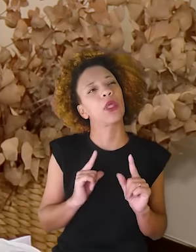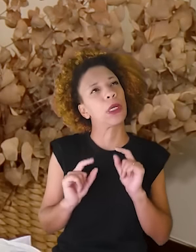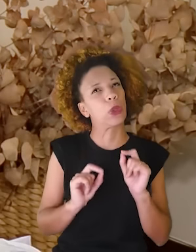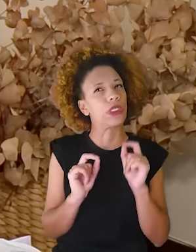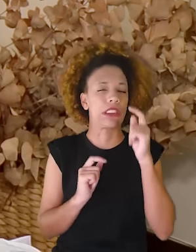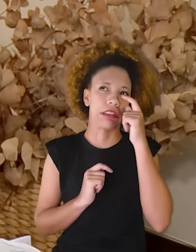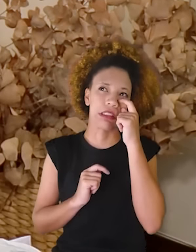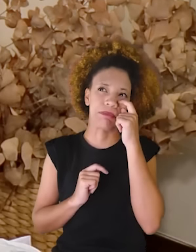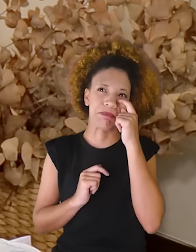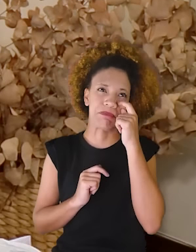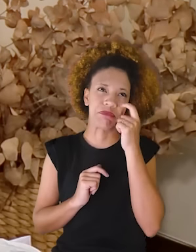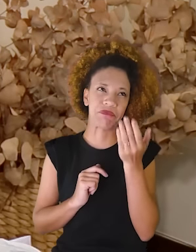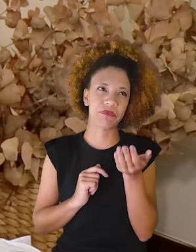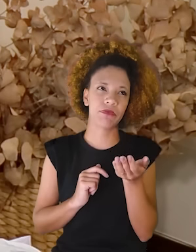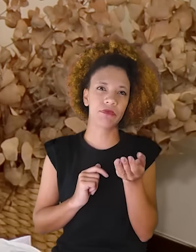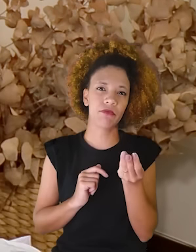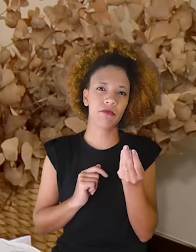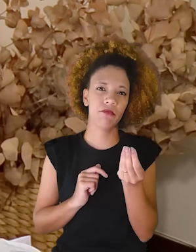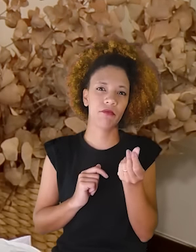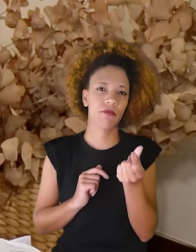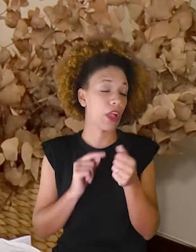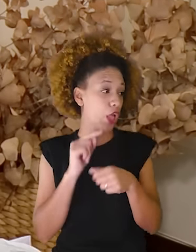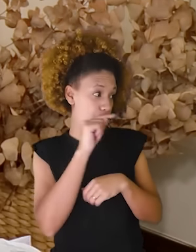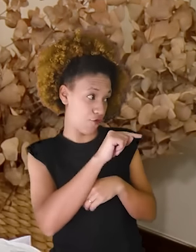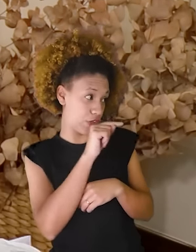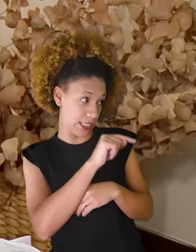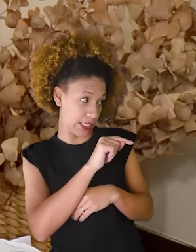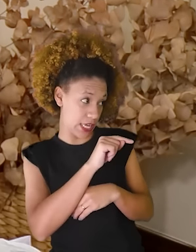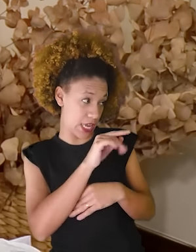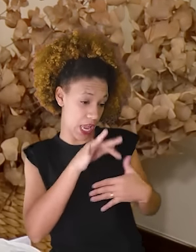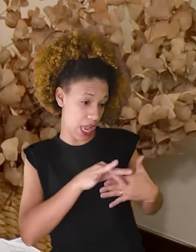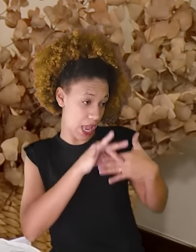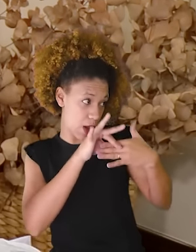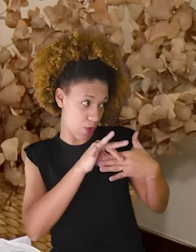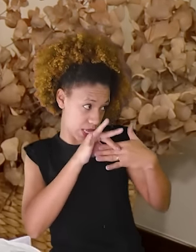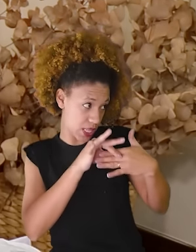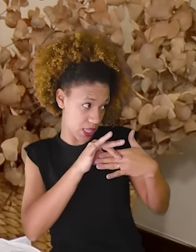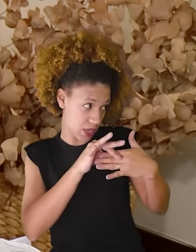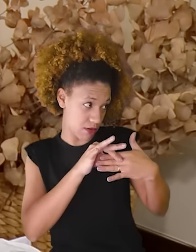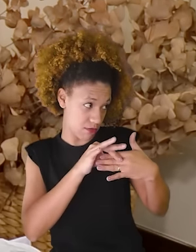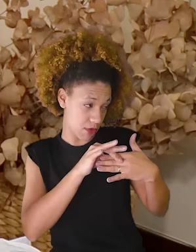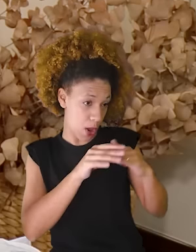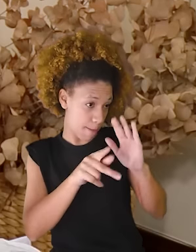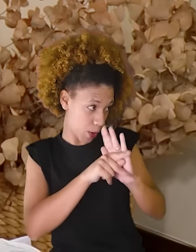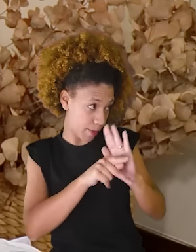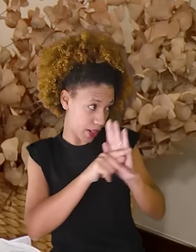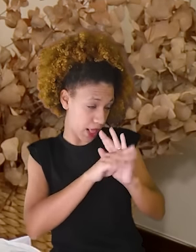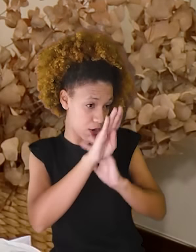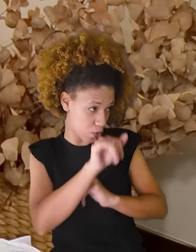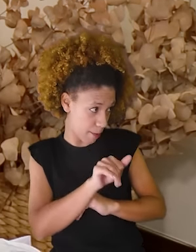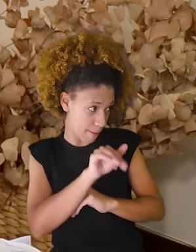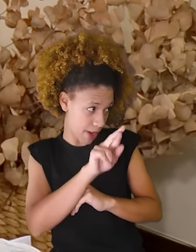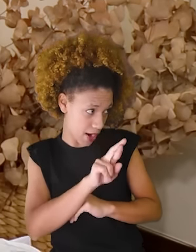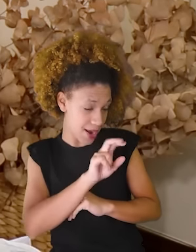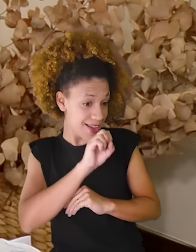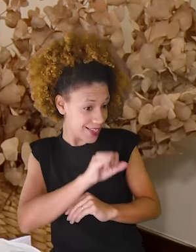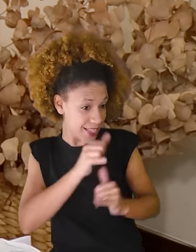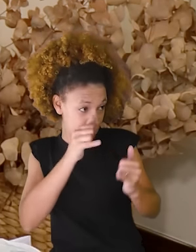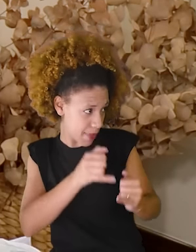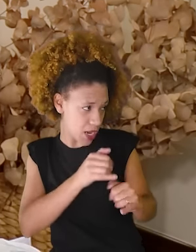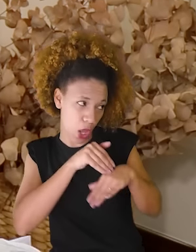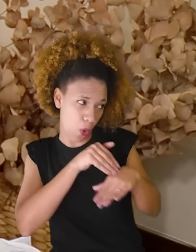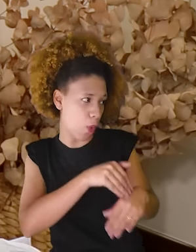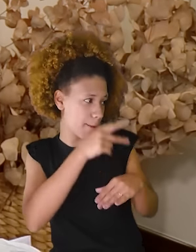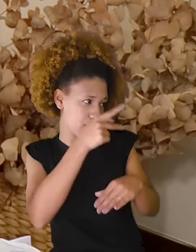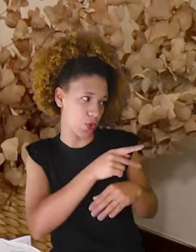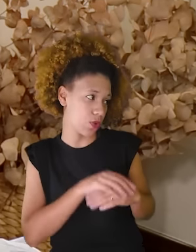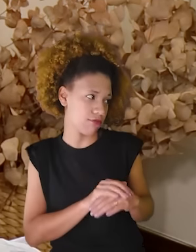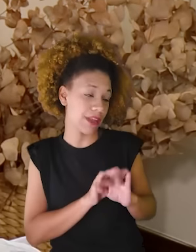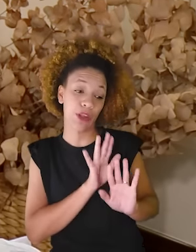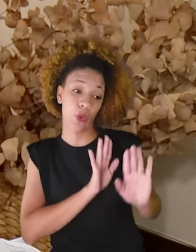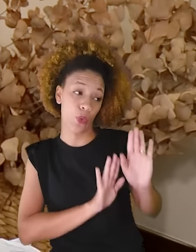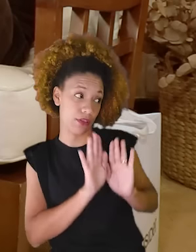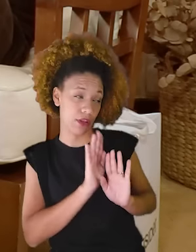coisa que é você é o cara que é o dono do bar se der merda é você você tem que tomar cuidado Caraca